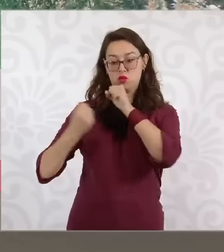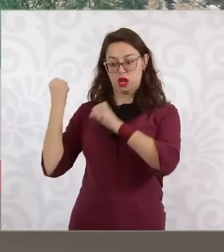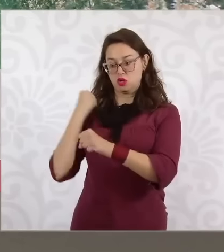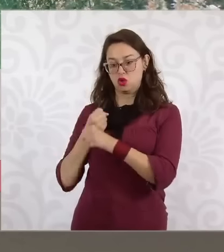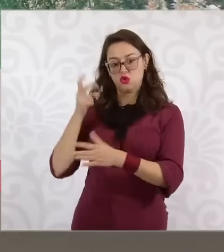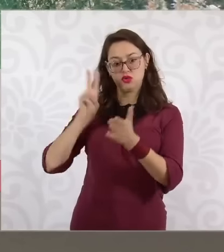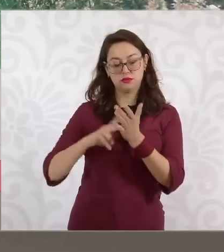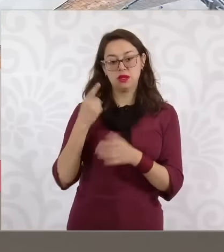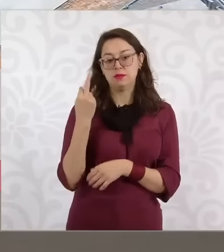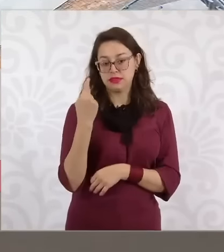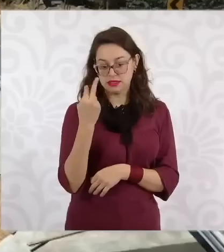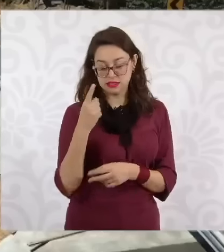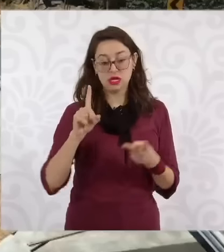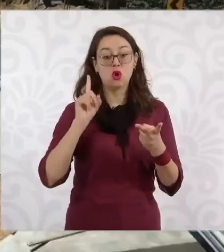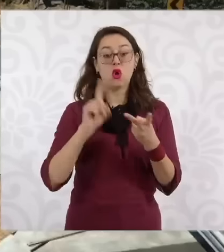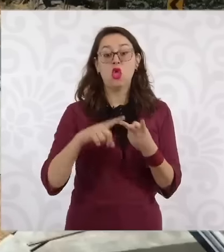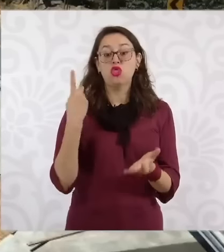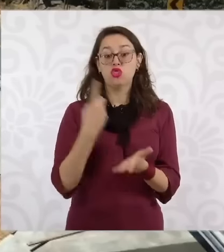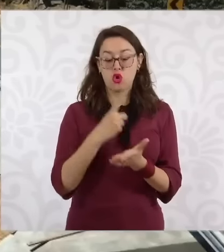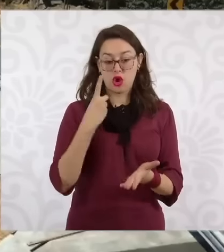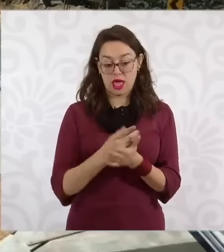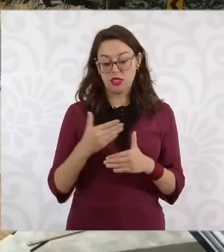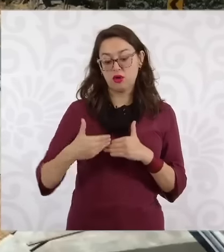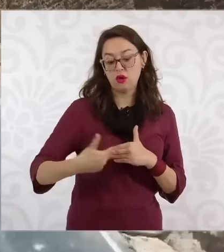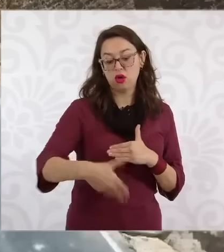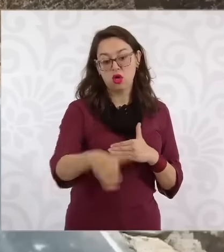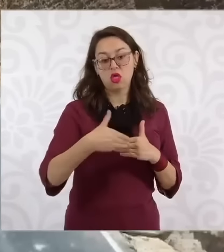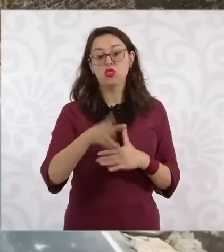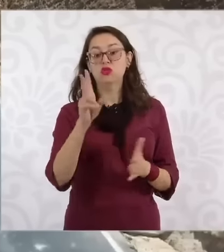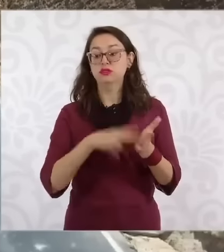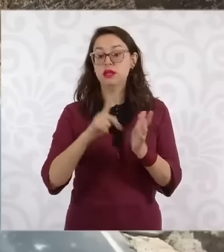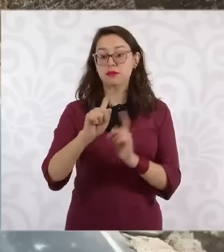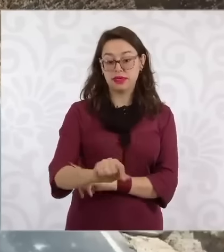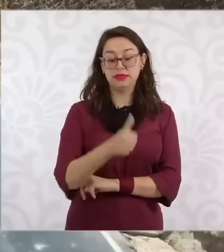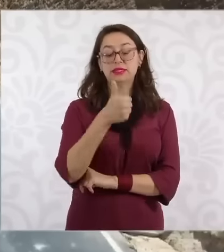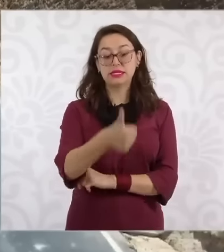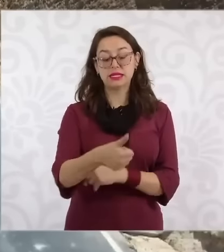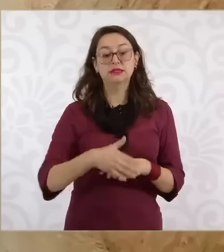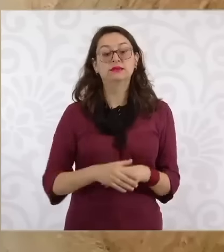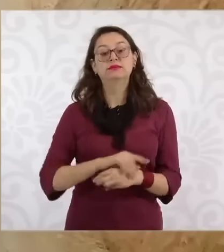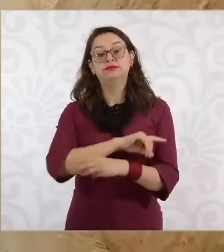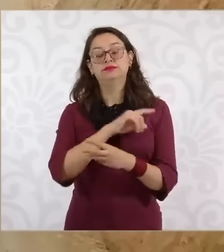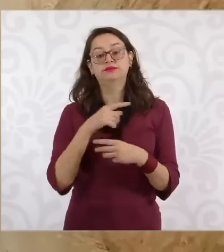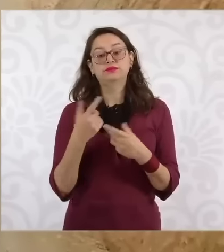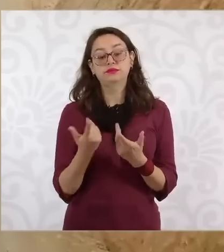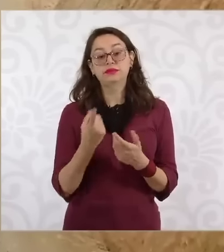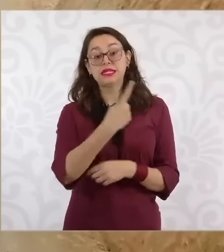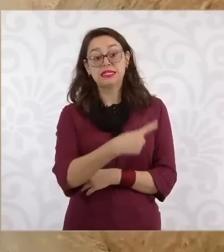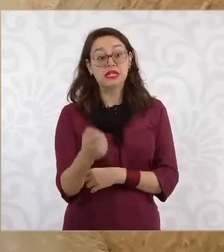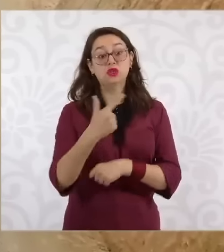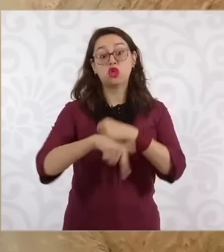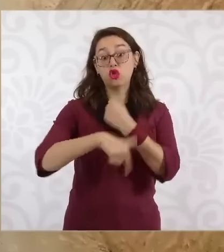en color dorado los tramos que estaremos haciendo en 2026. Eh, para 2026 112 km,